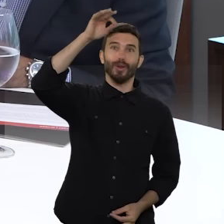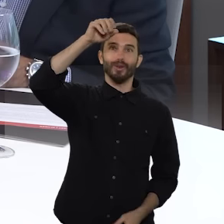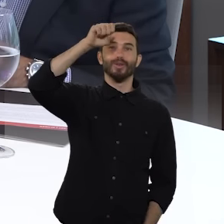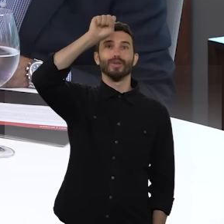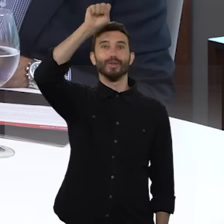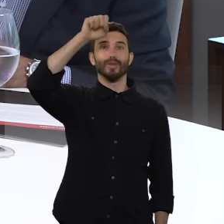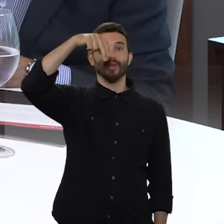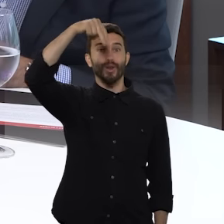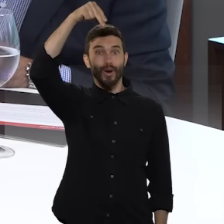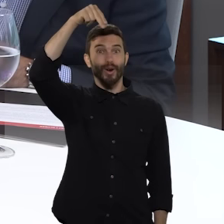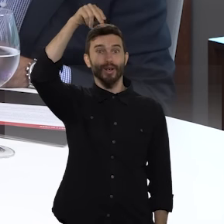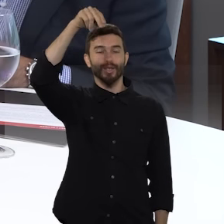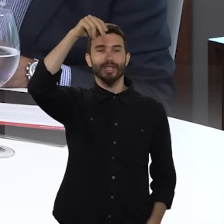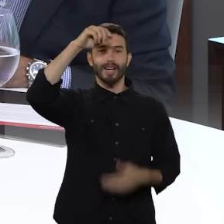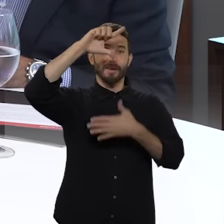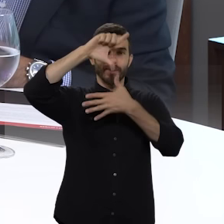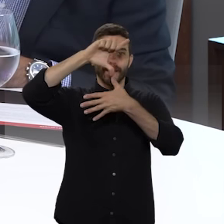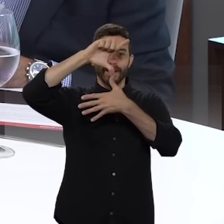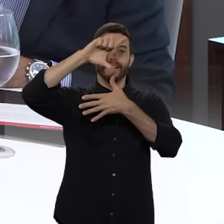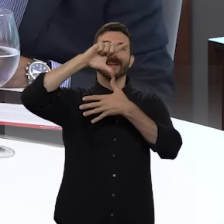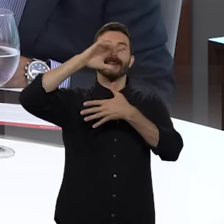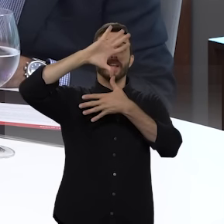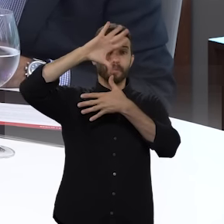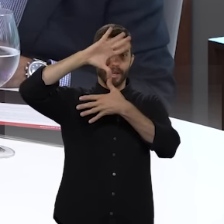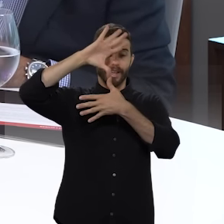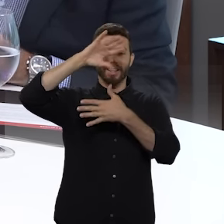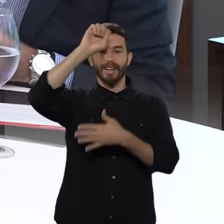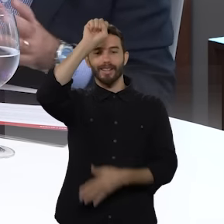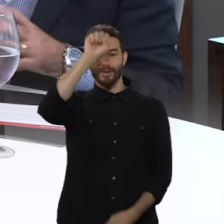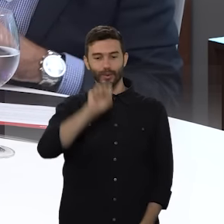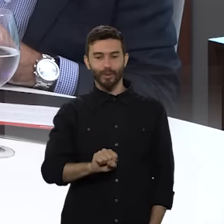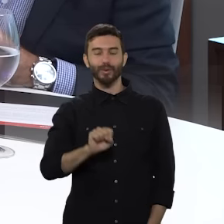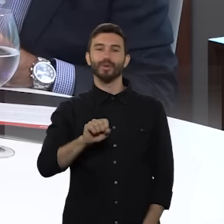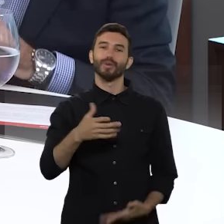é exatamente essa a lógica. Chega bem ao sul. Maurício, só voltando um pouquinho nisso... Pois não.